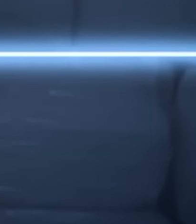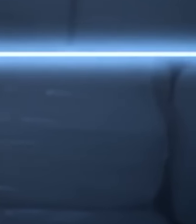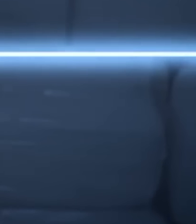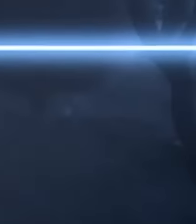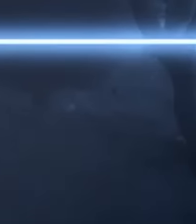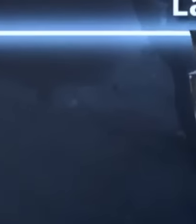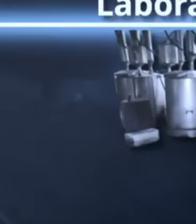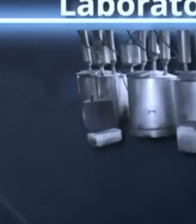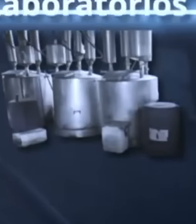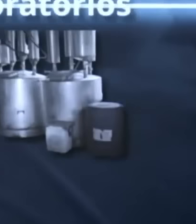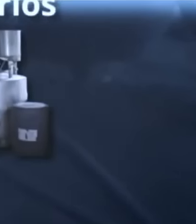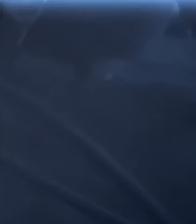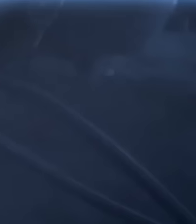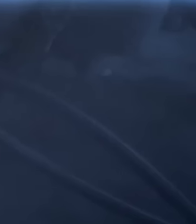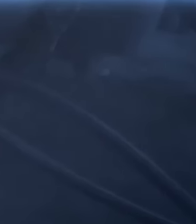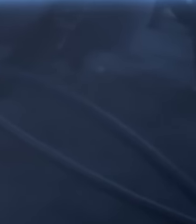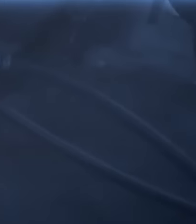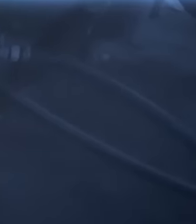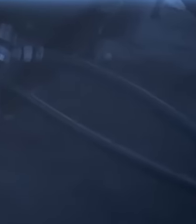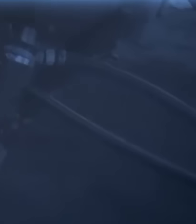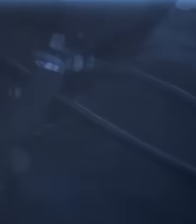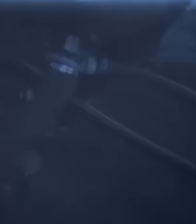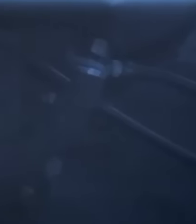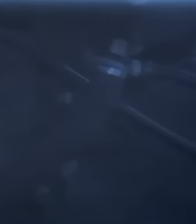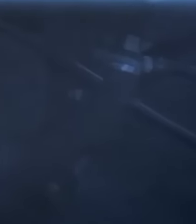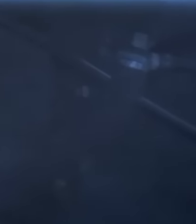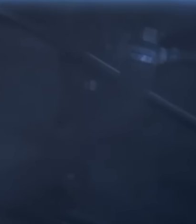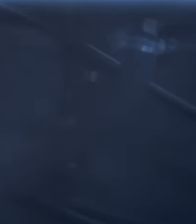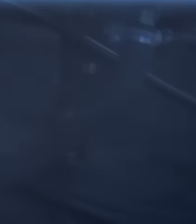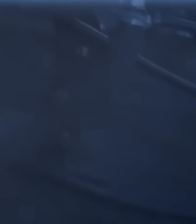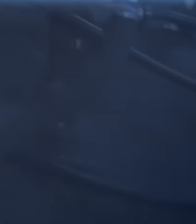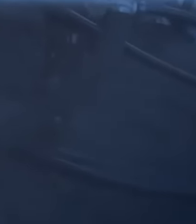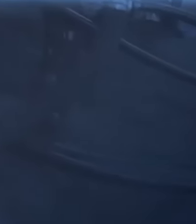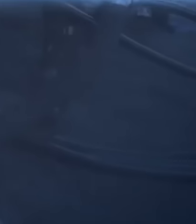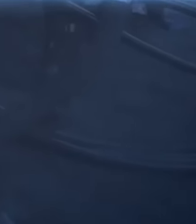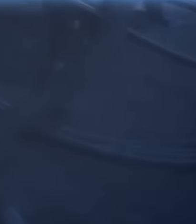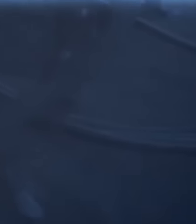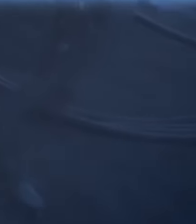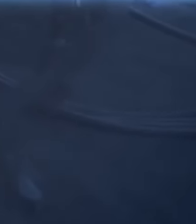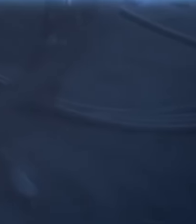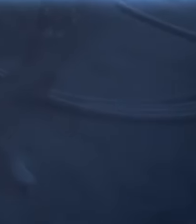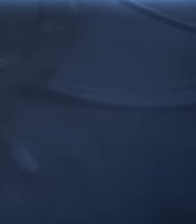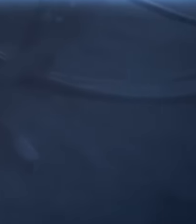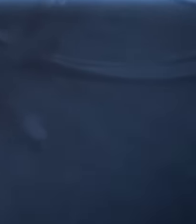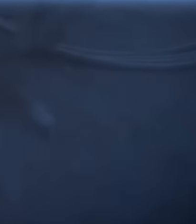y se desmantelaron [música] 2407 laboratorios clandestinos para la producción de metanfetaminas.